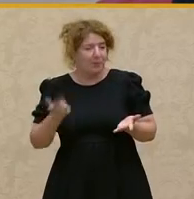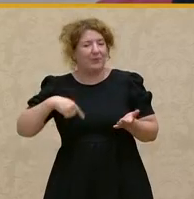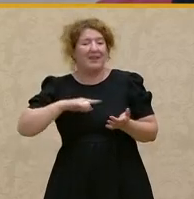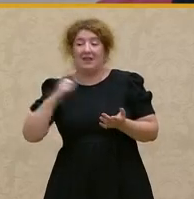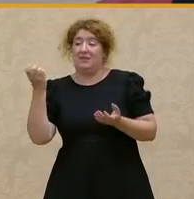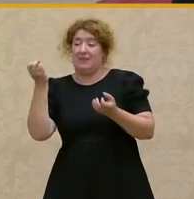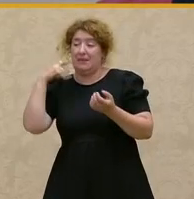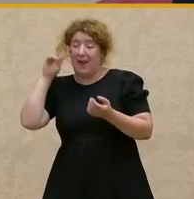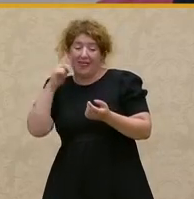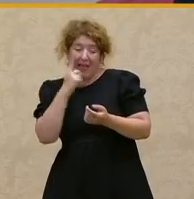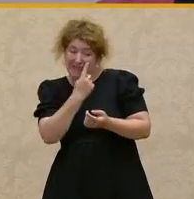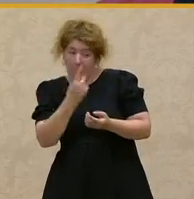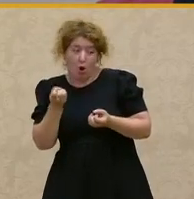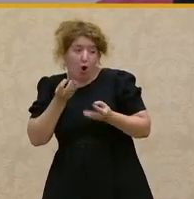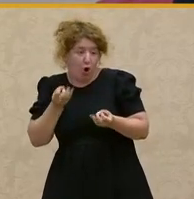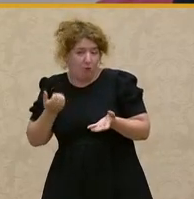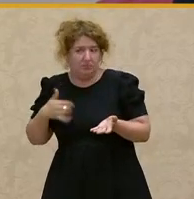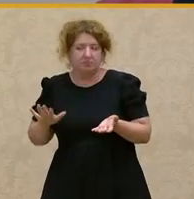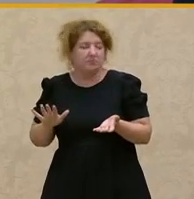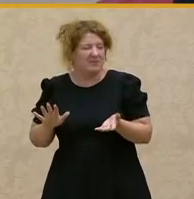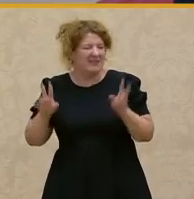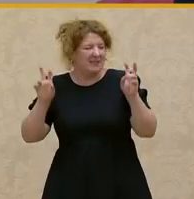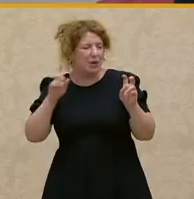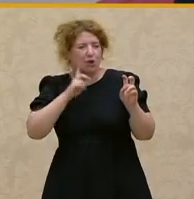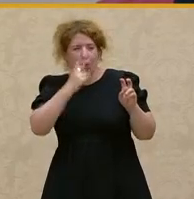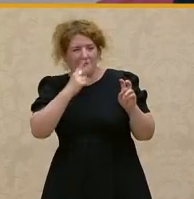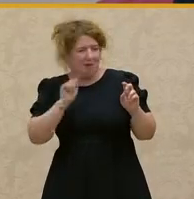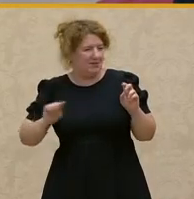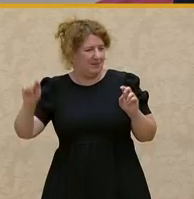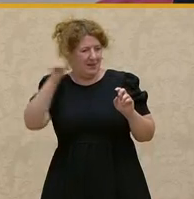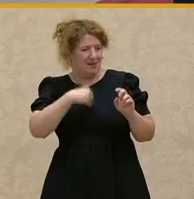testimonios, experiencias y perspectivas sobre la realidad de la sordoceguera en nuestro país,